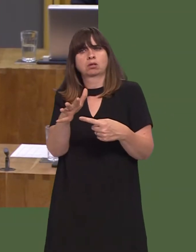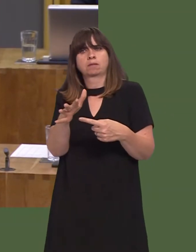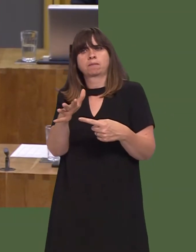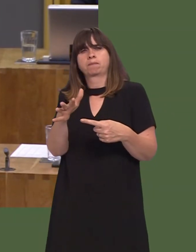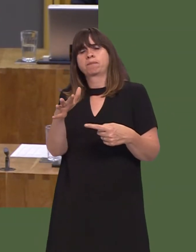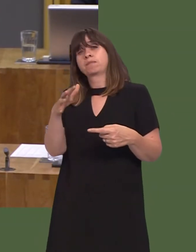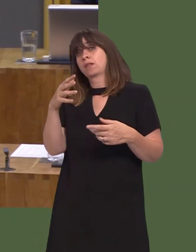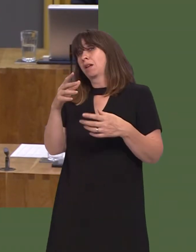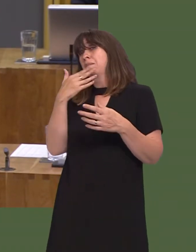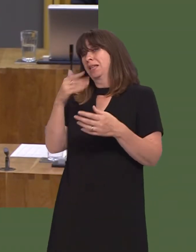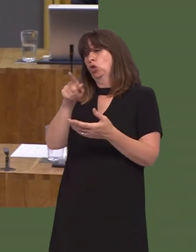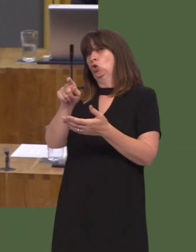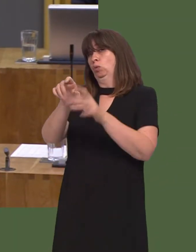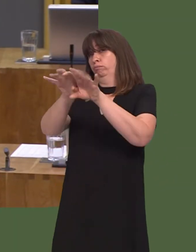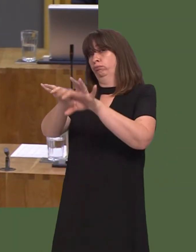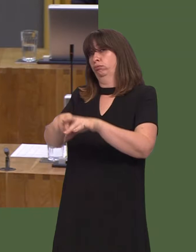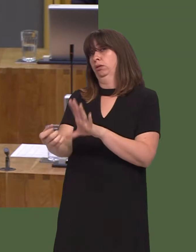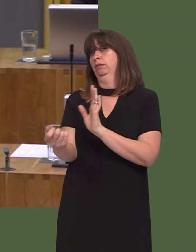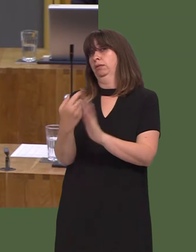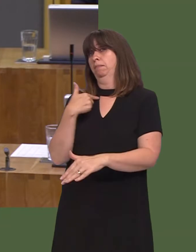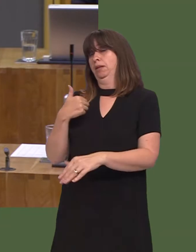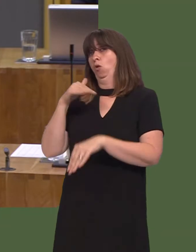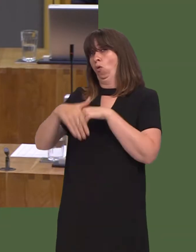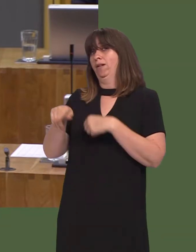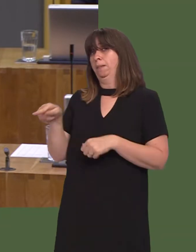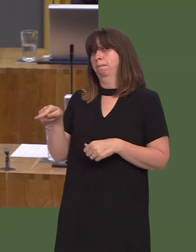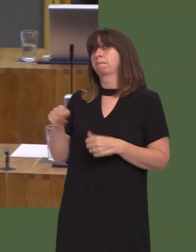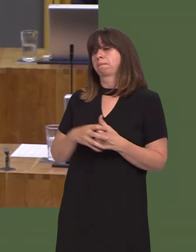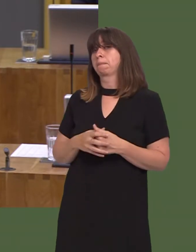nhw. Pe baiír Aelod yn ysgrifennu ataf i gyda manylion ei etholwr, byddwn iín ddigon